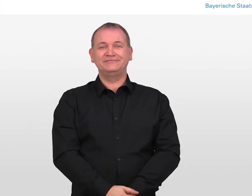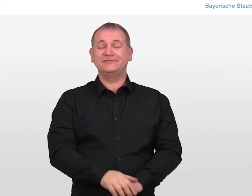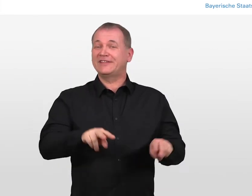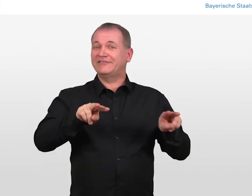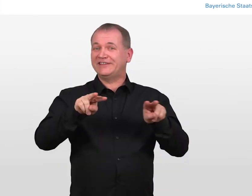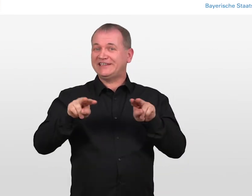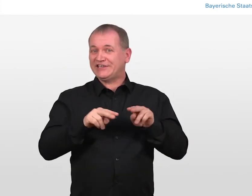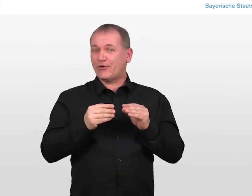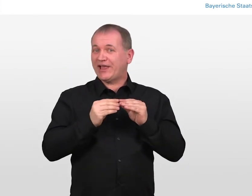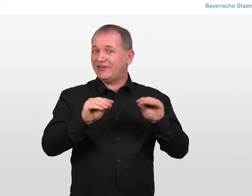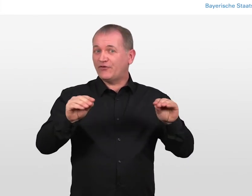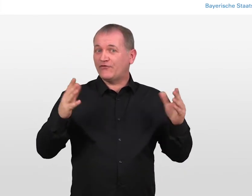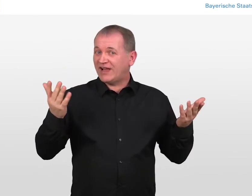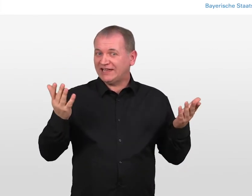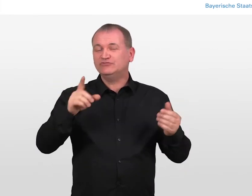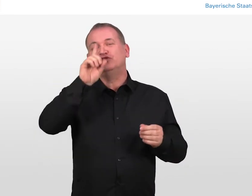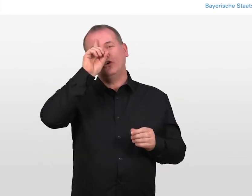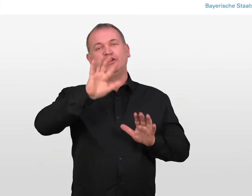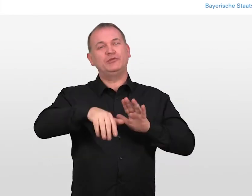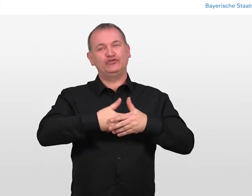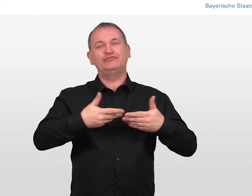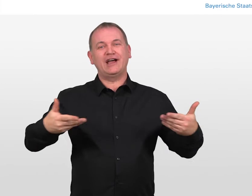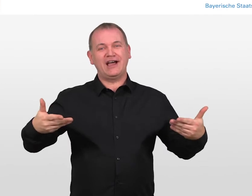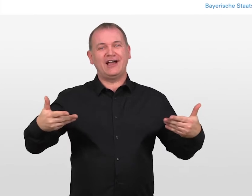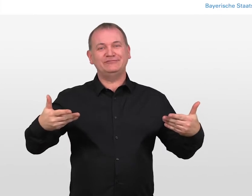Dieses Video informiert in Deutscher Gebärdensprache